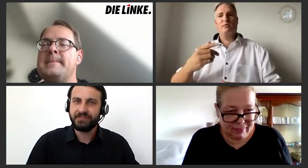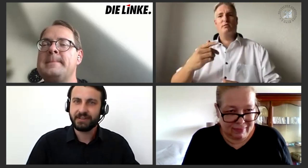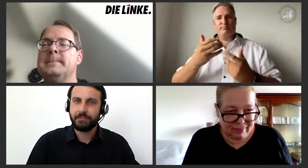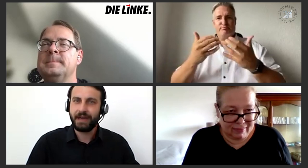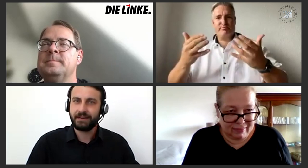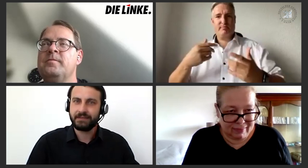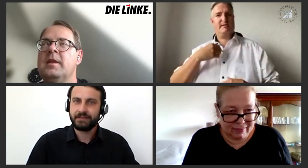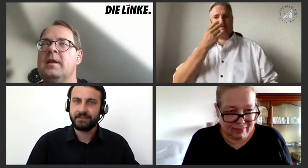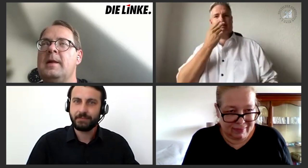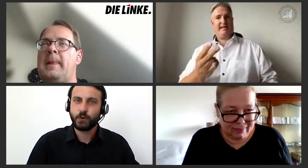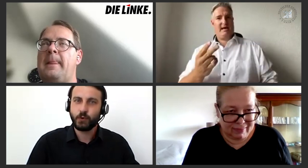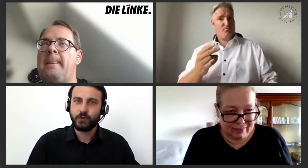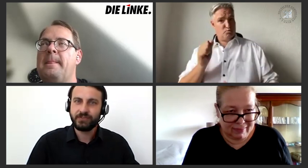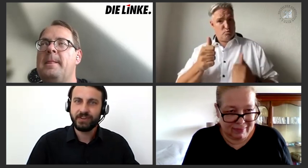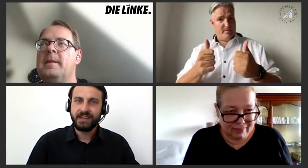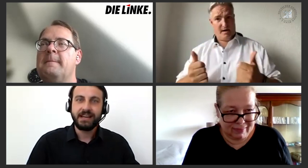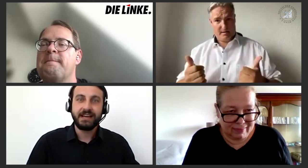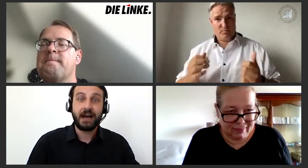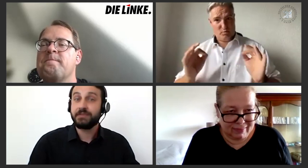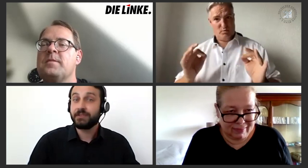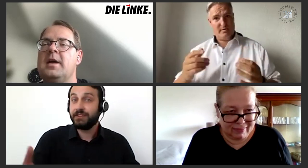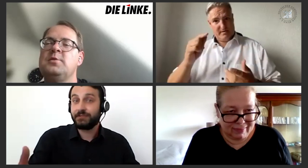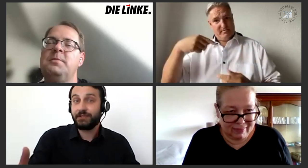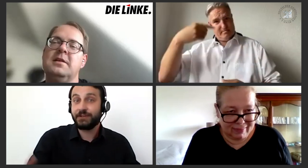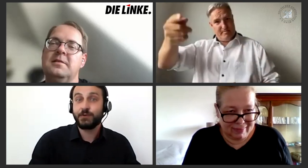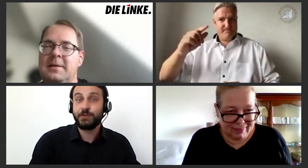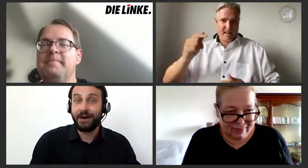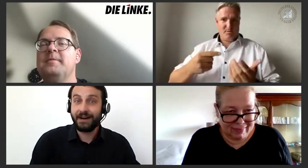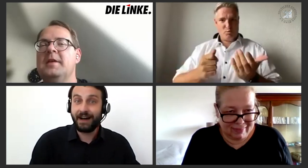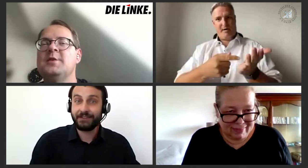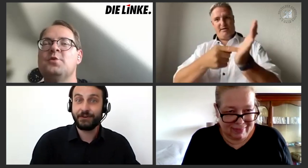glaube ich auch ein bisschen gebärdet. Sie haben gegrüßt, das habe ich gesehen, fand ich super!